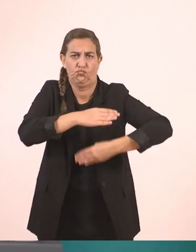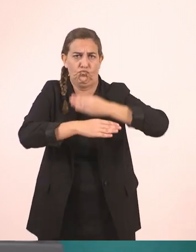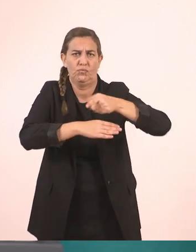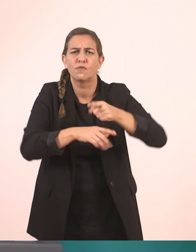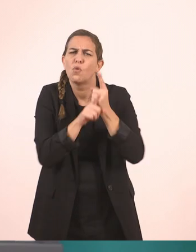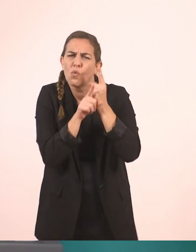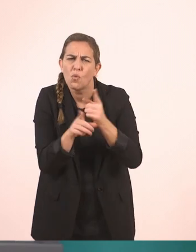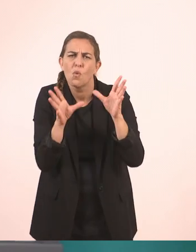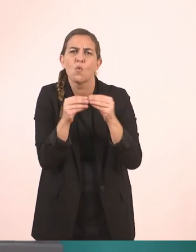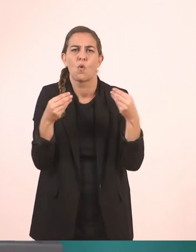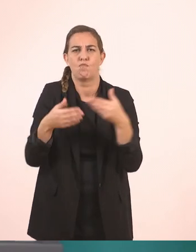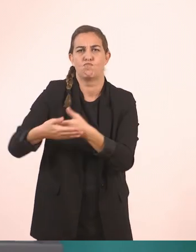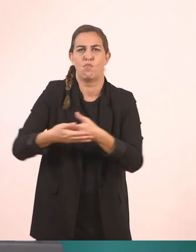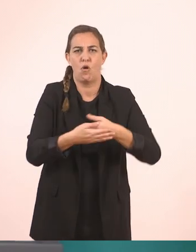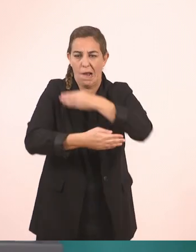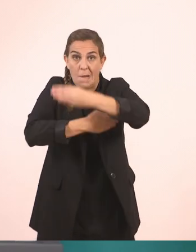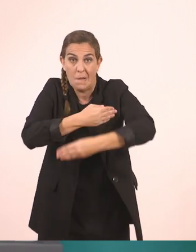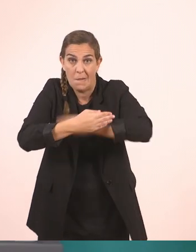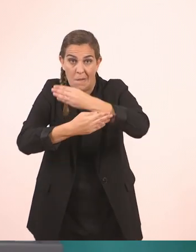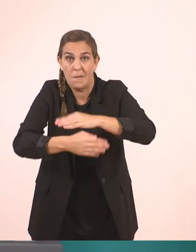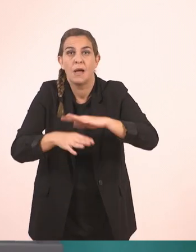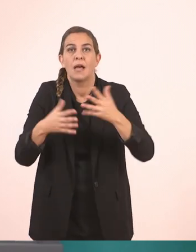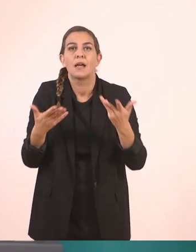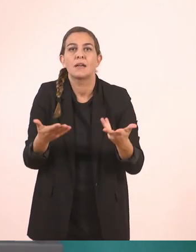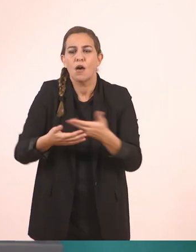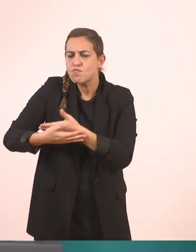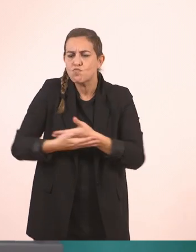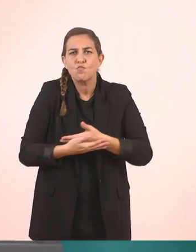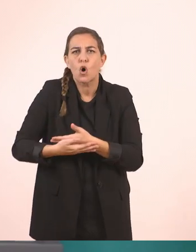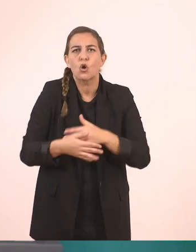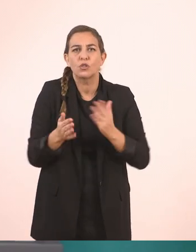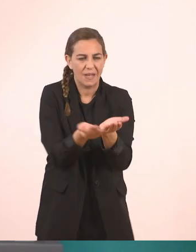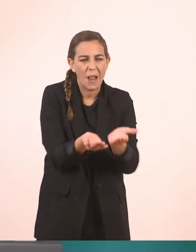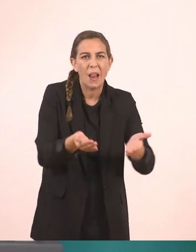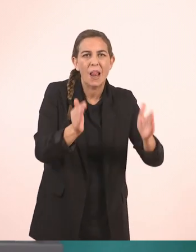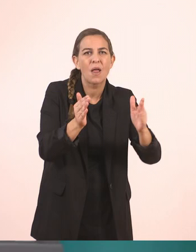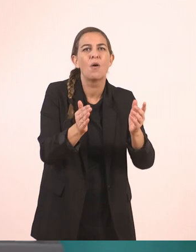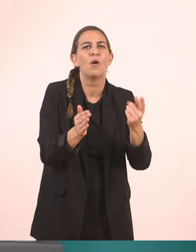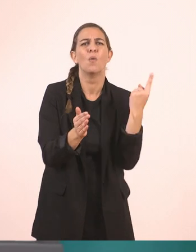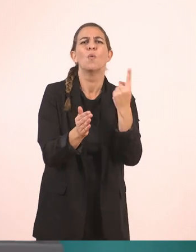και τον έβαλε στο μέρος που τρώνε τα ζώα, στη φάτνη, στο παχνί όπως λέμε,